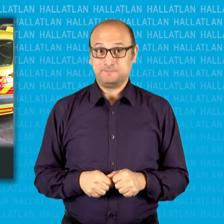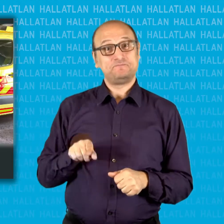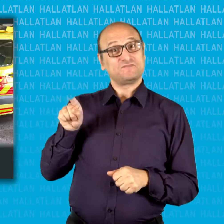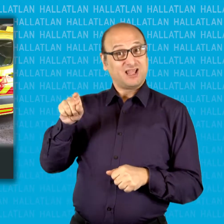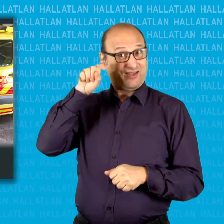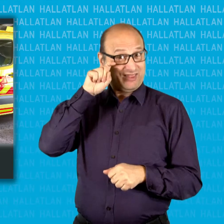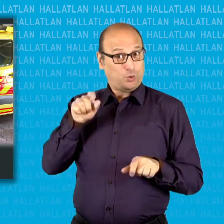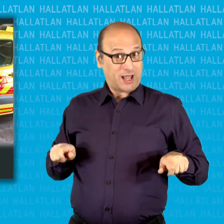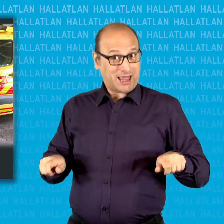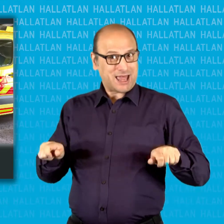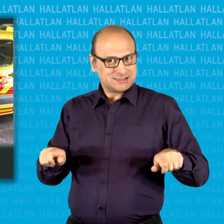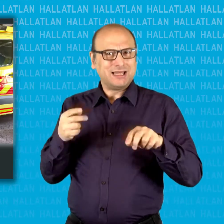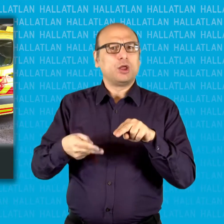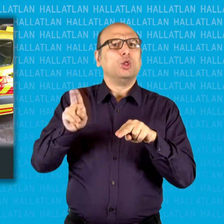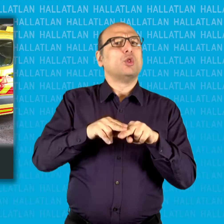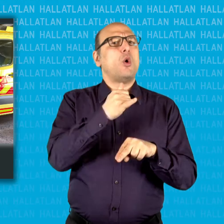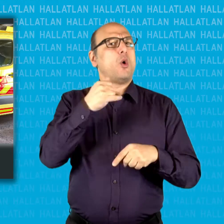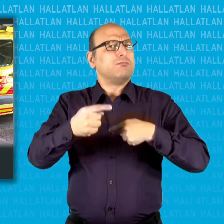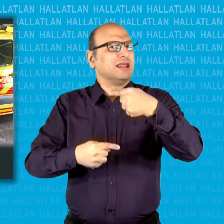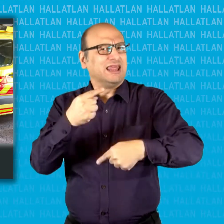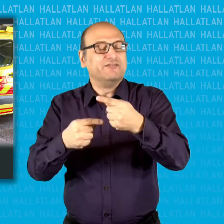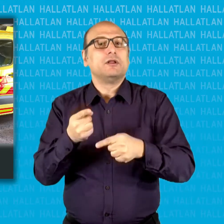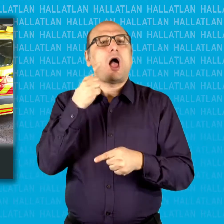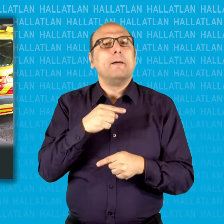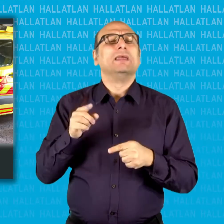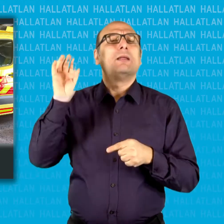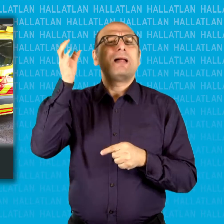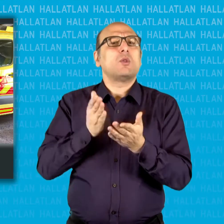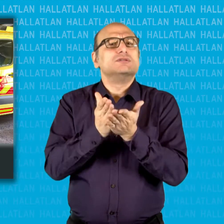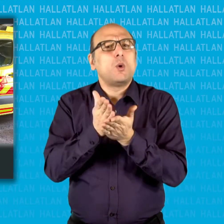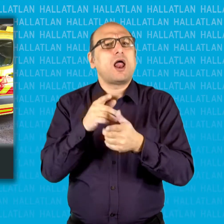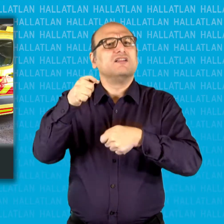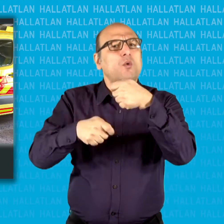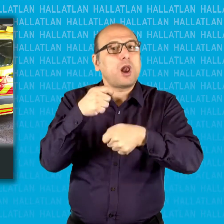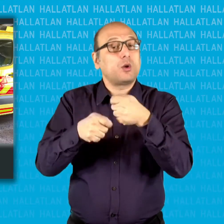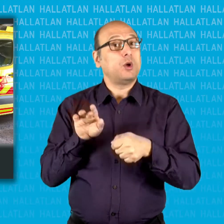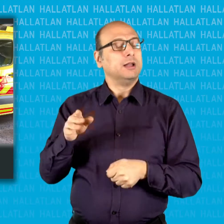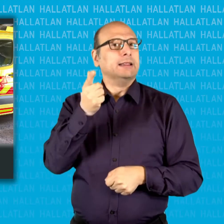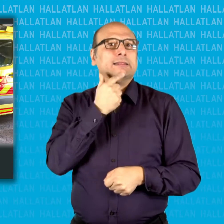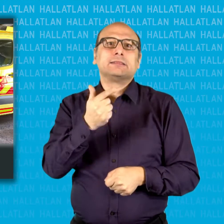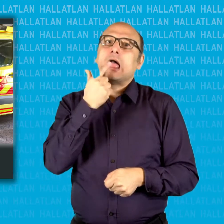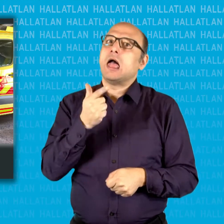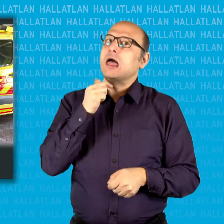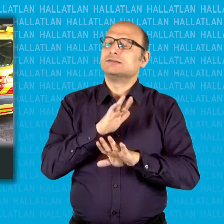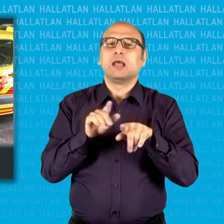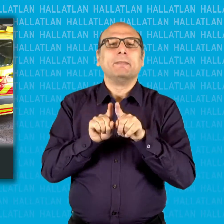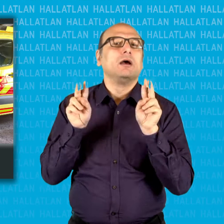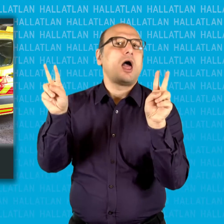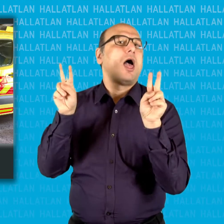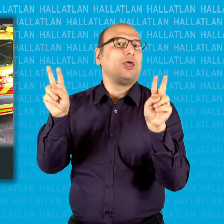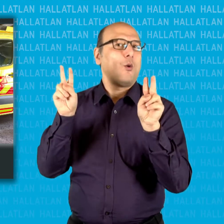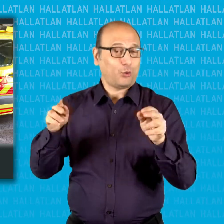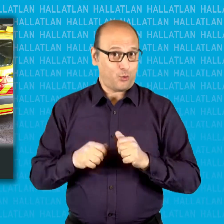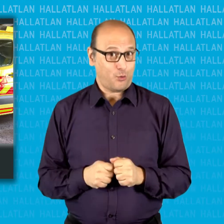Az évek alatt a mentőszolgálat legnagyobb rajongója lett.